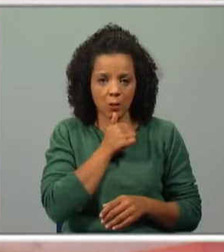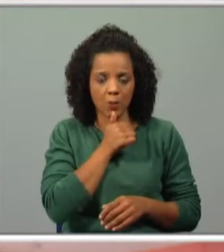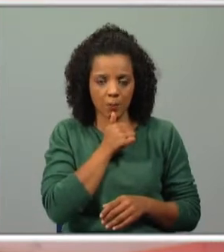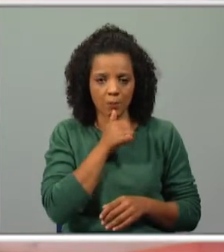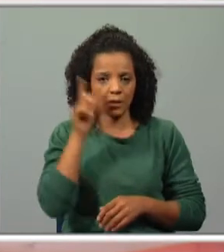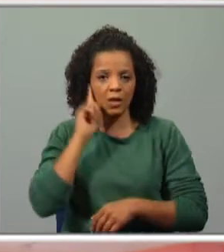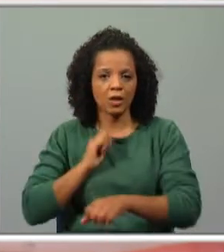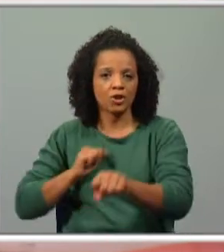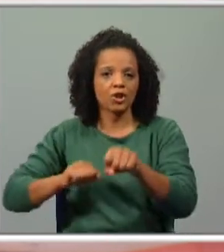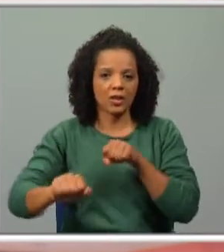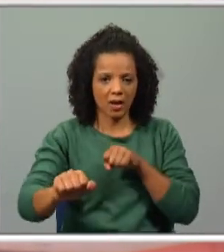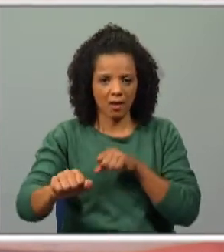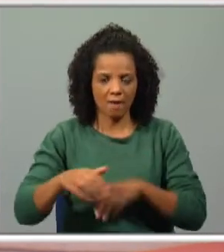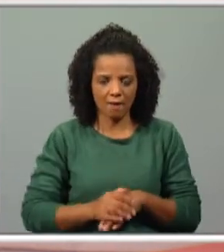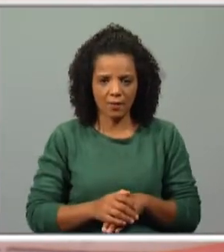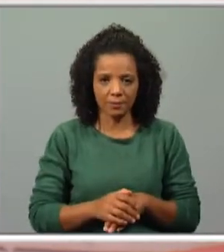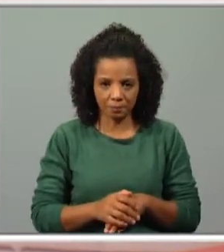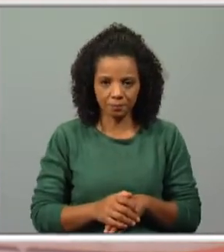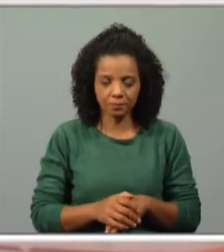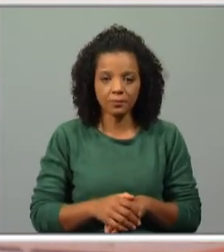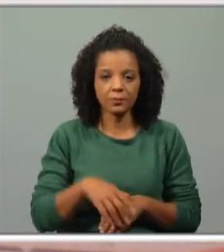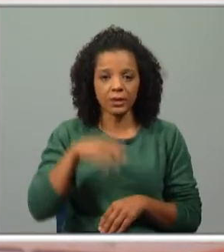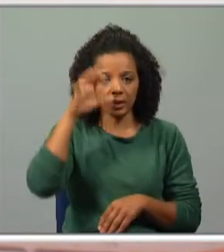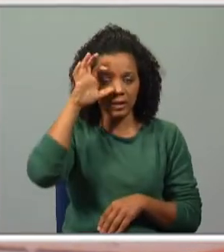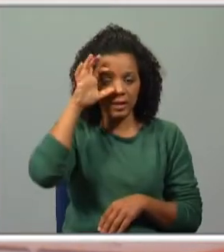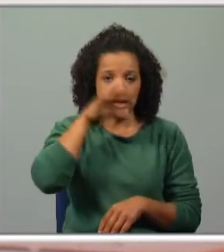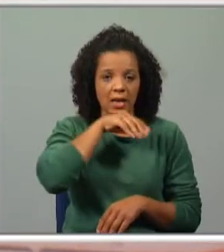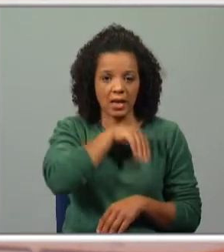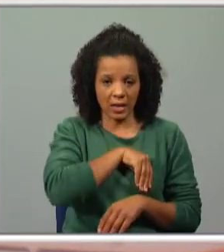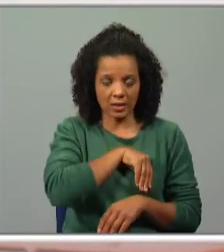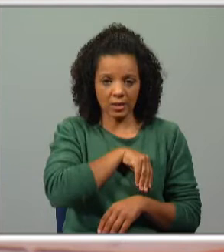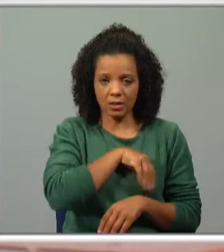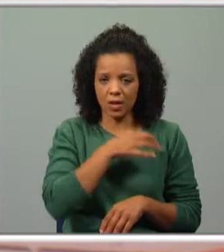escrava aliás se reparar essa de Queiroz nunca se refere ao longo do texto 奴隸，順便說一句，如果你從 Queiroz 修理這個從未在全文中提及